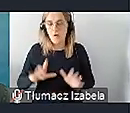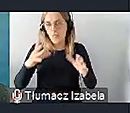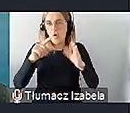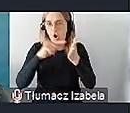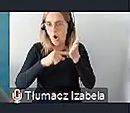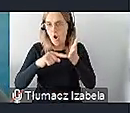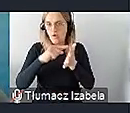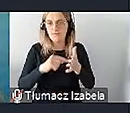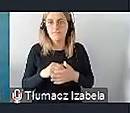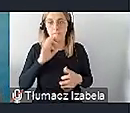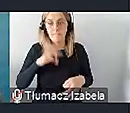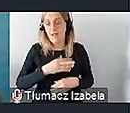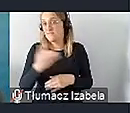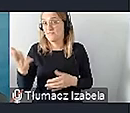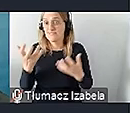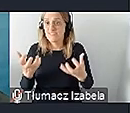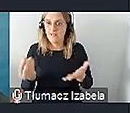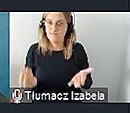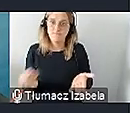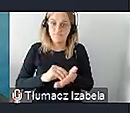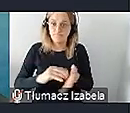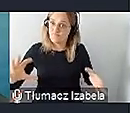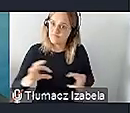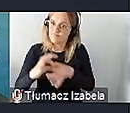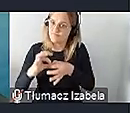Państwa zachęcam do tego, żeby rysować razem ze mną.